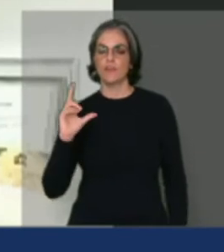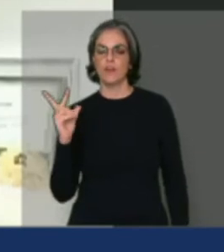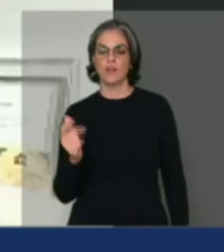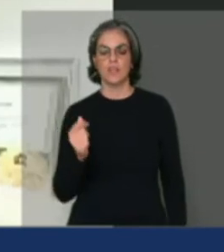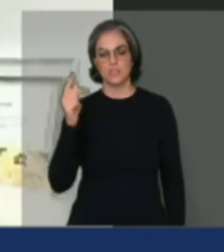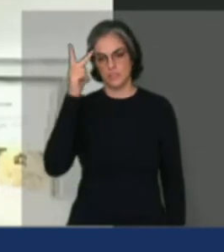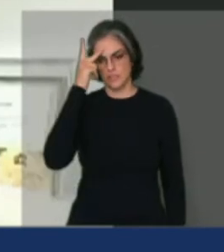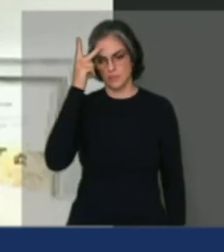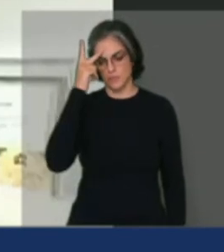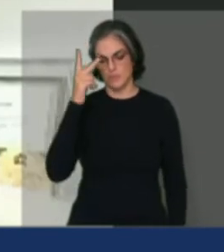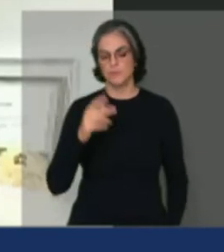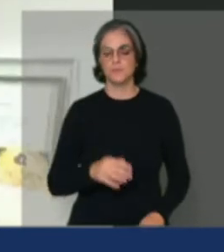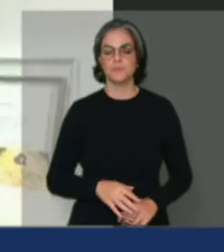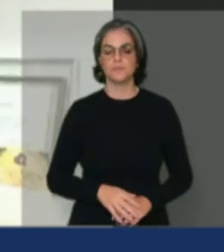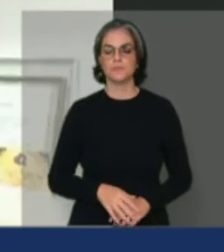O MINISTRO, BRIGADEIRO, DA AERONÁUTICA, COM O MINISTRO